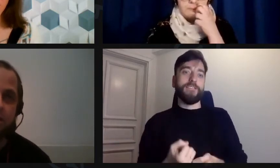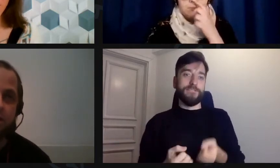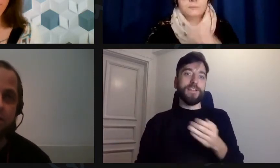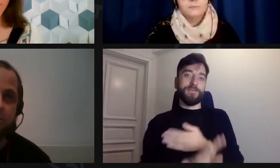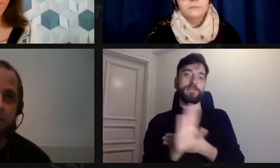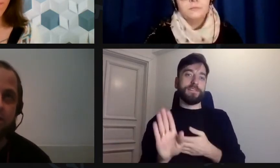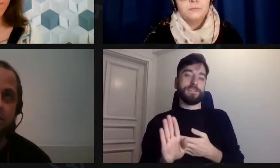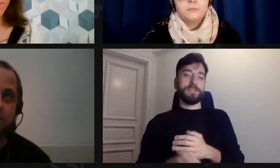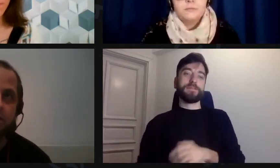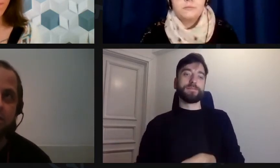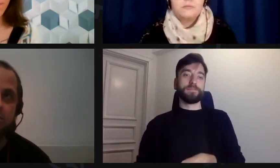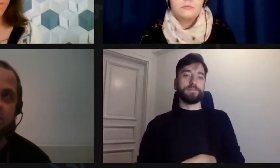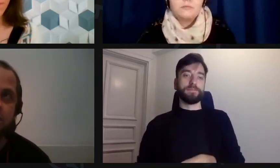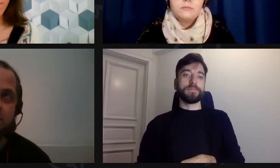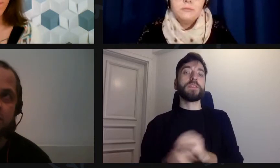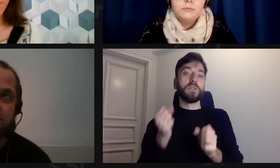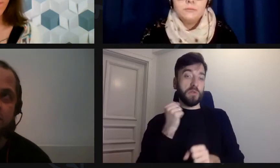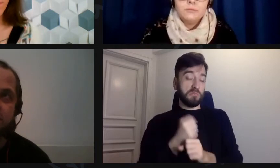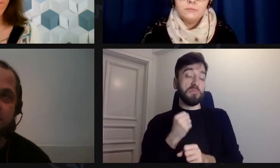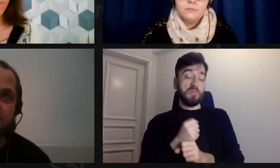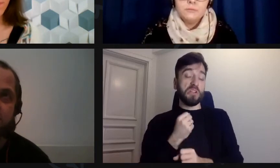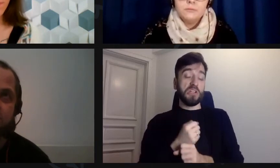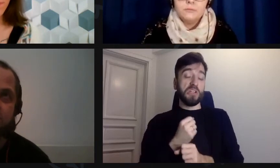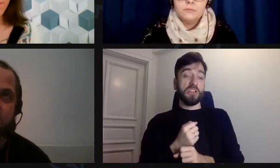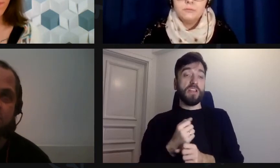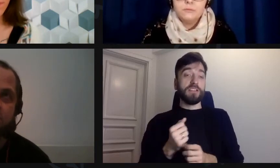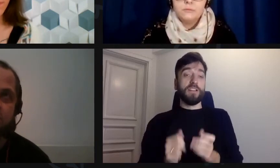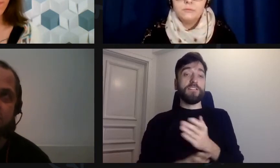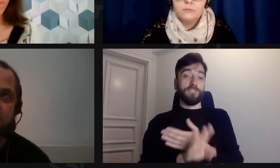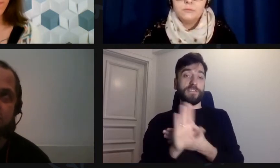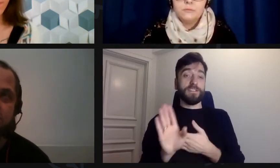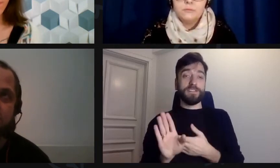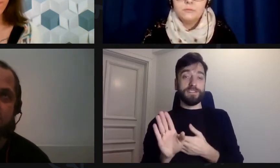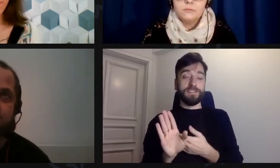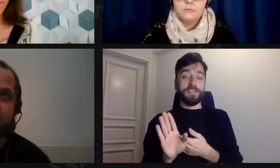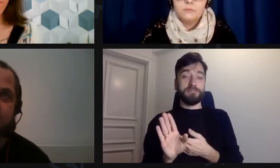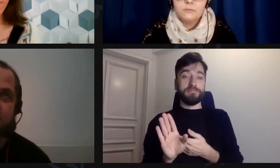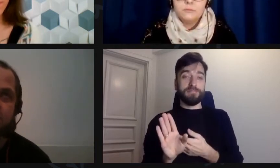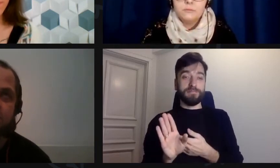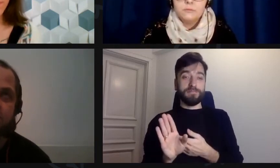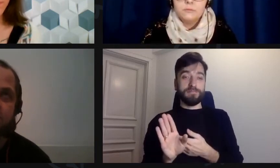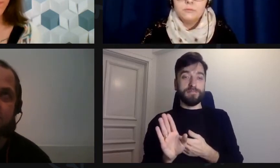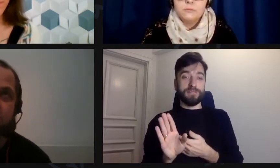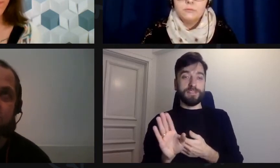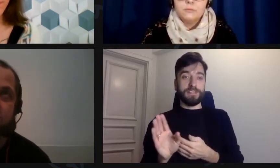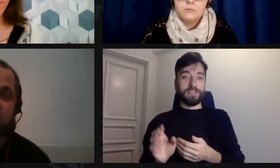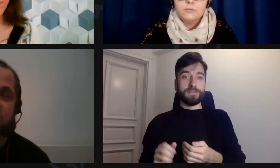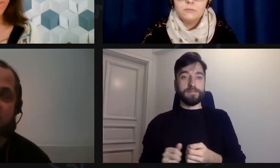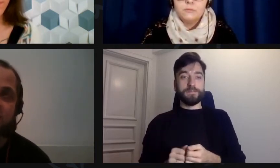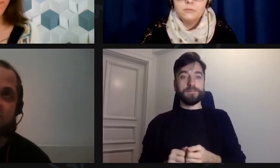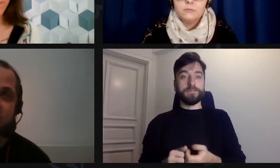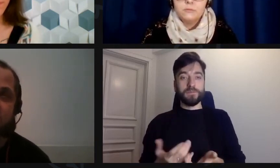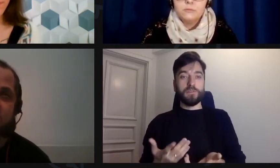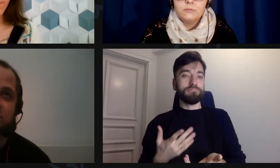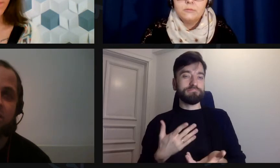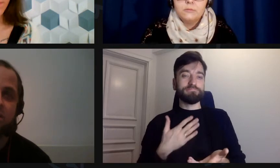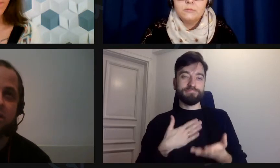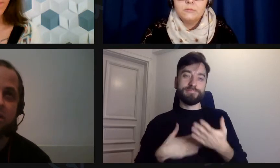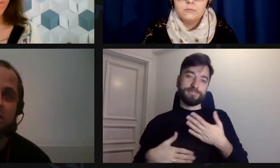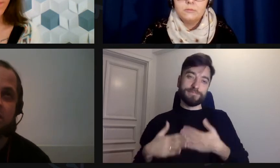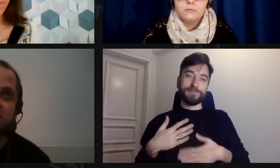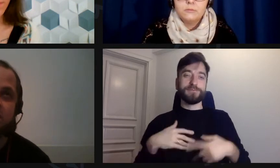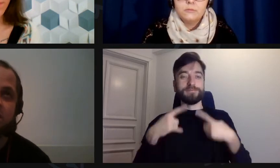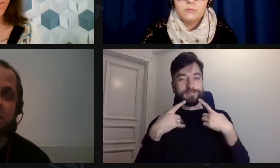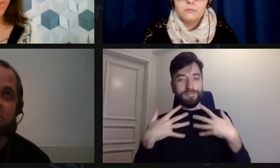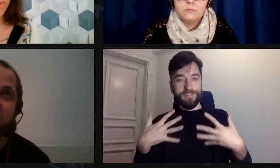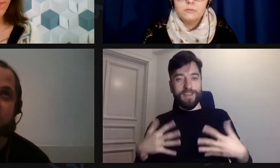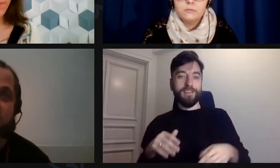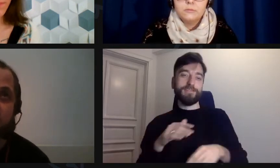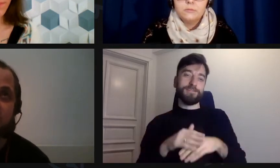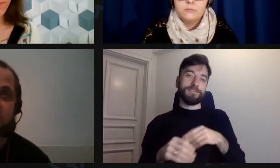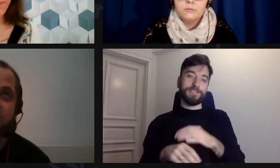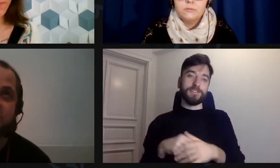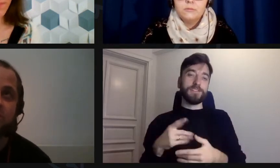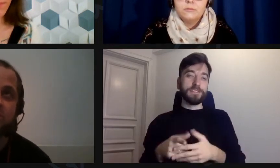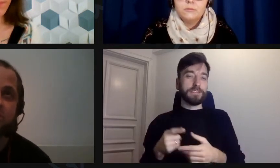Praca nad tym daje im dużo satysfakcji i ich motywuje.